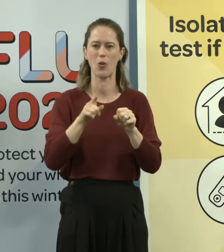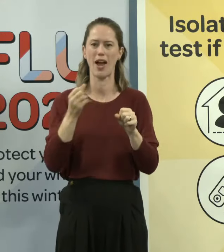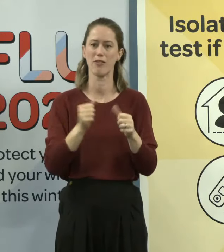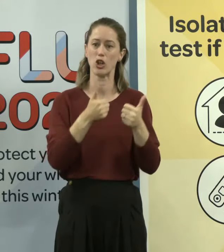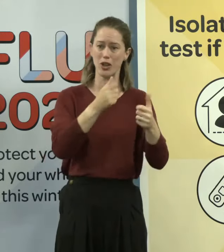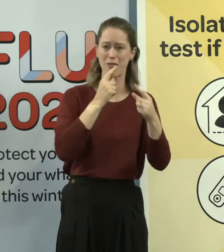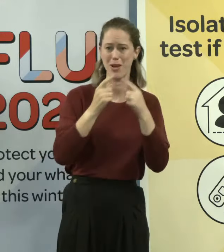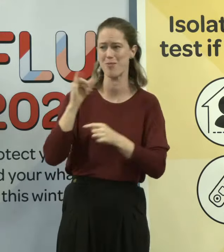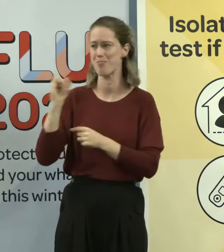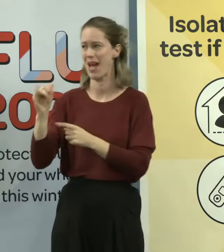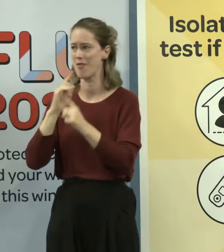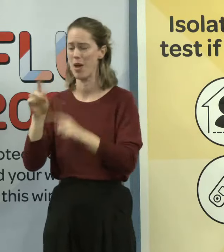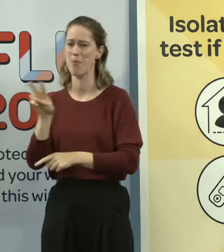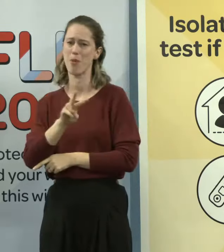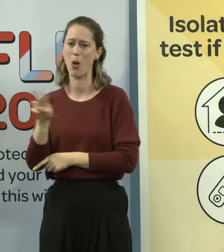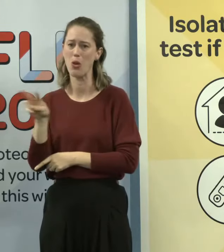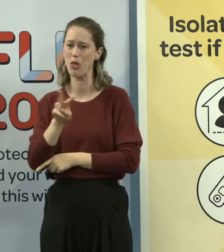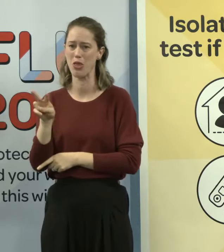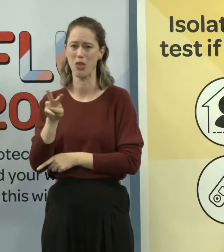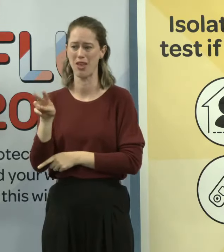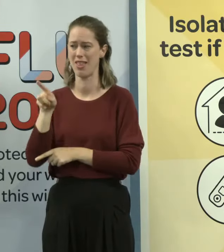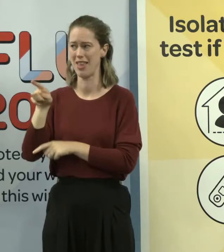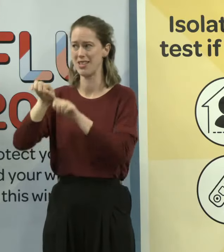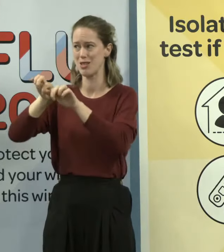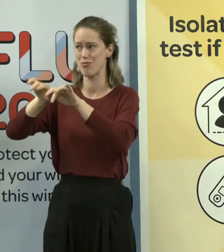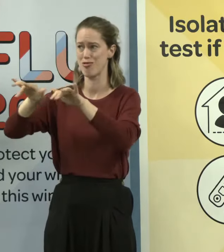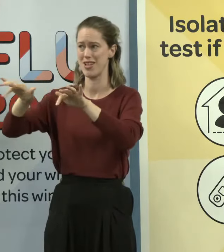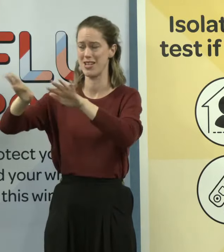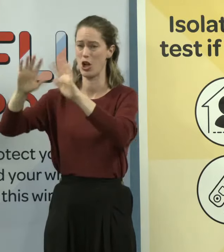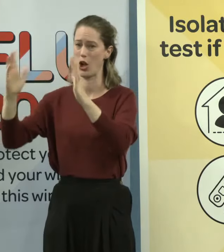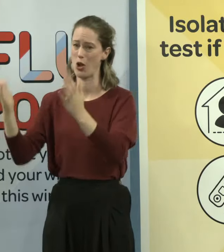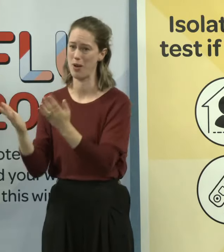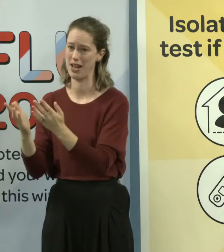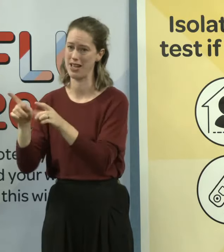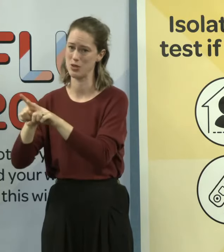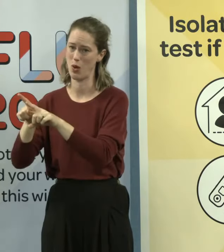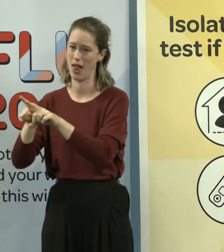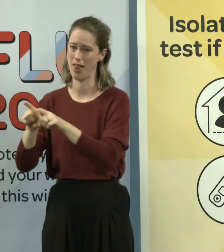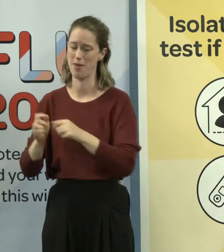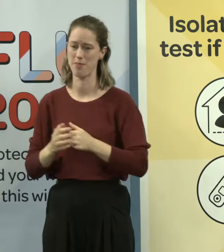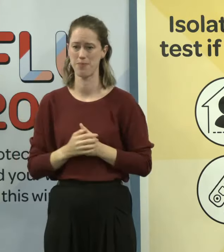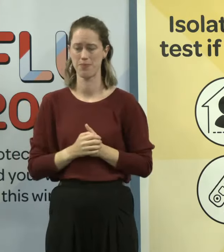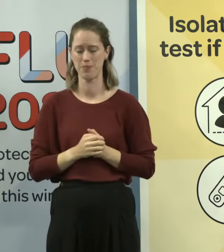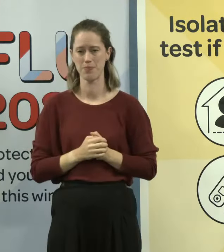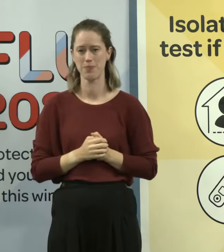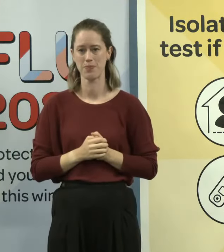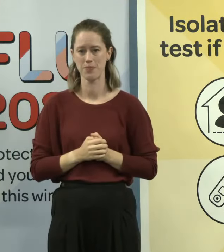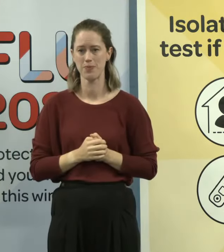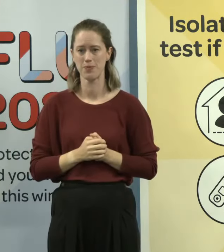taumata o te korero pohehe, maha